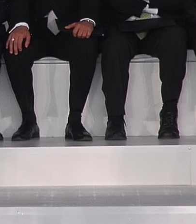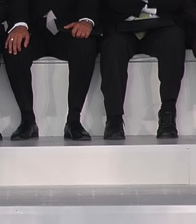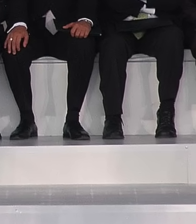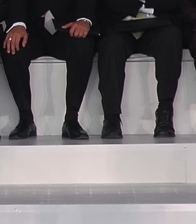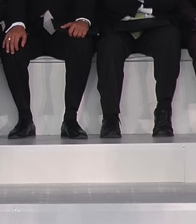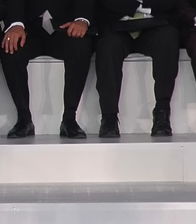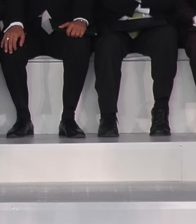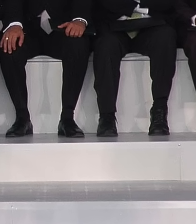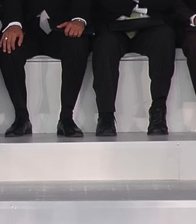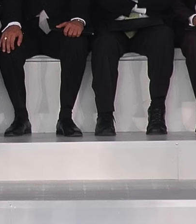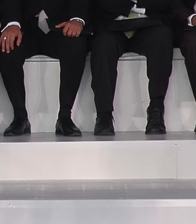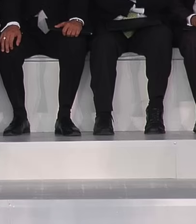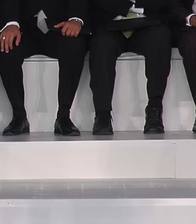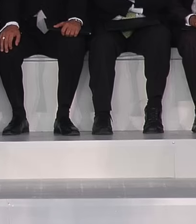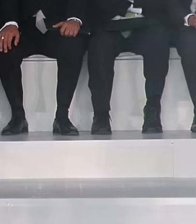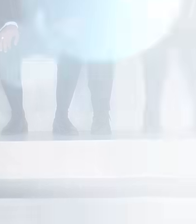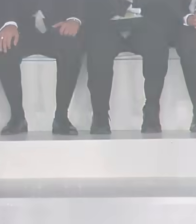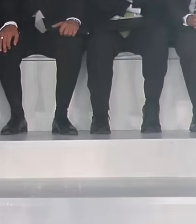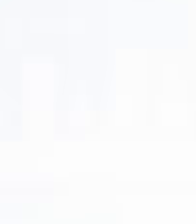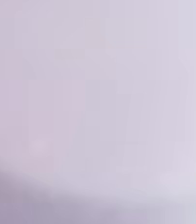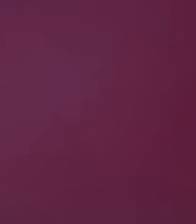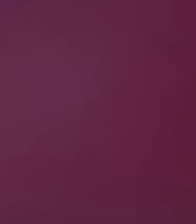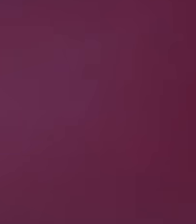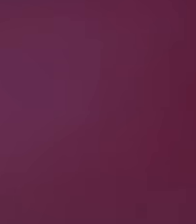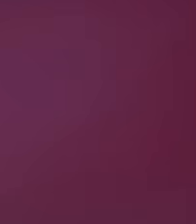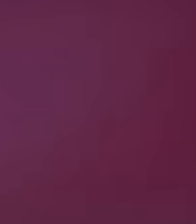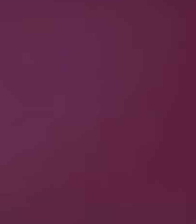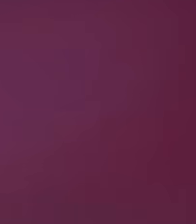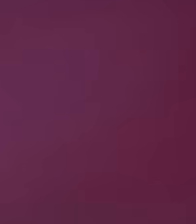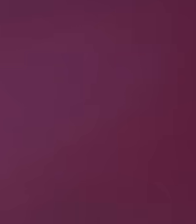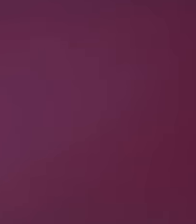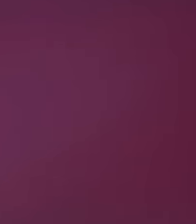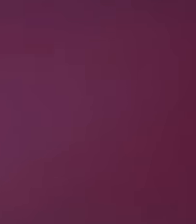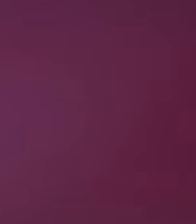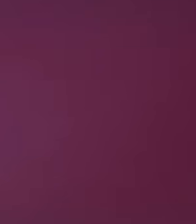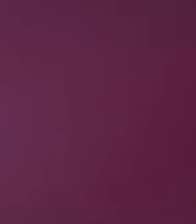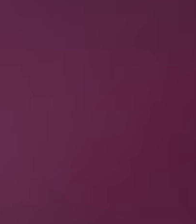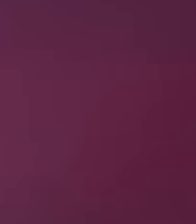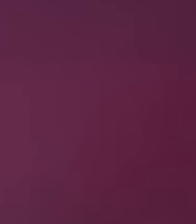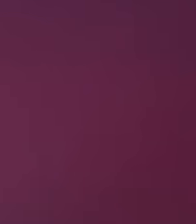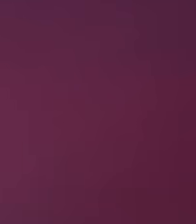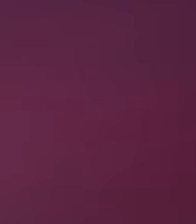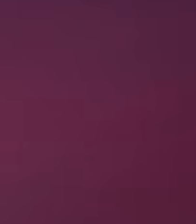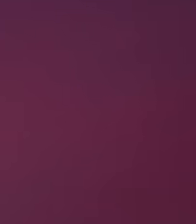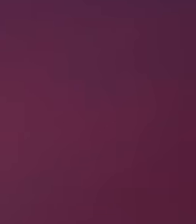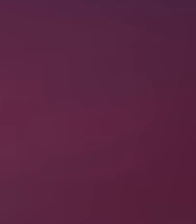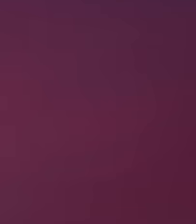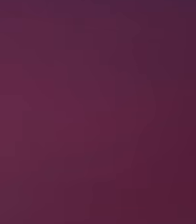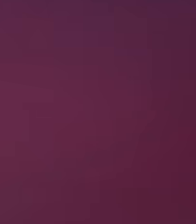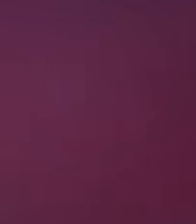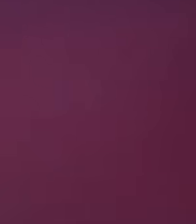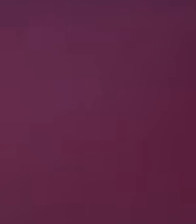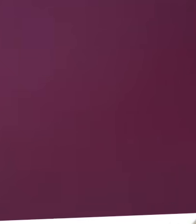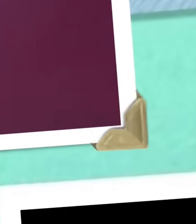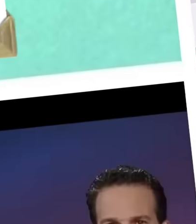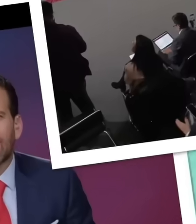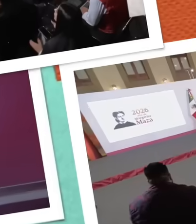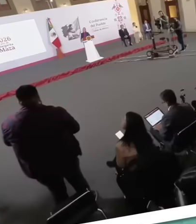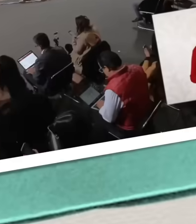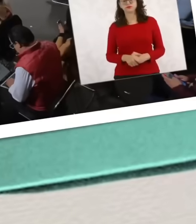ruido de una prensa enojada por falta de dinero al silencio de una prensa comprada.